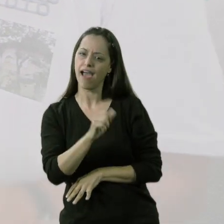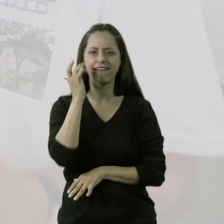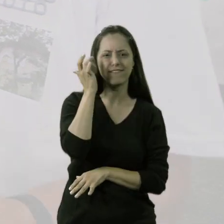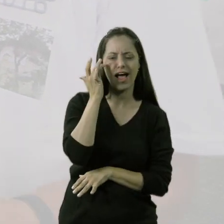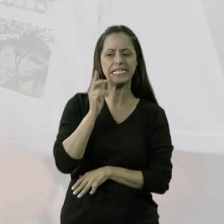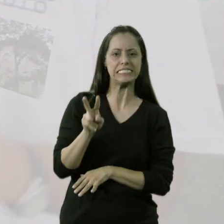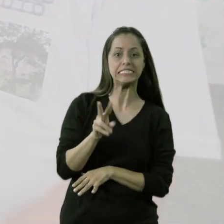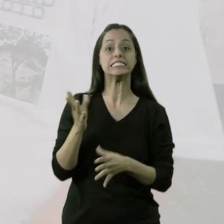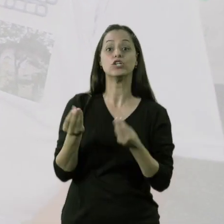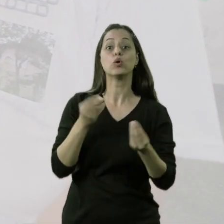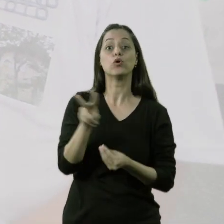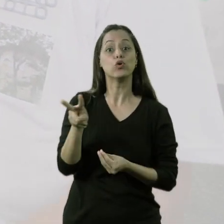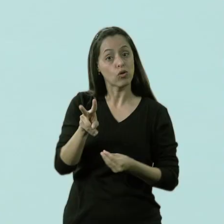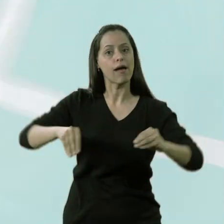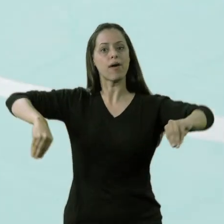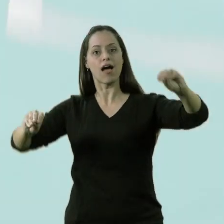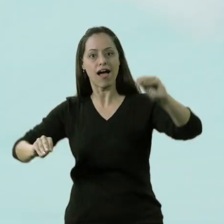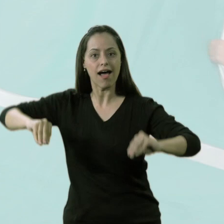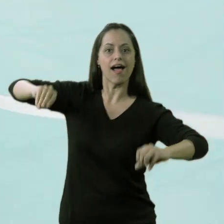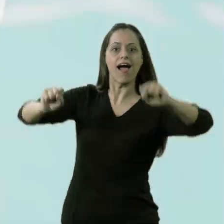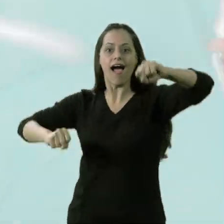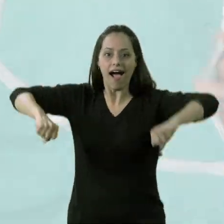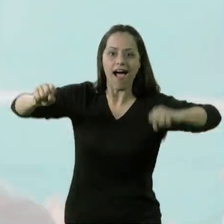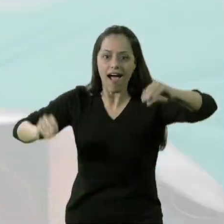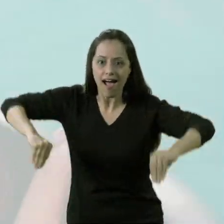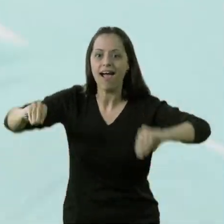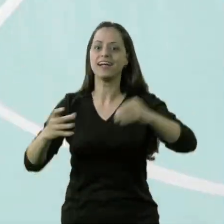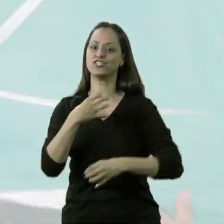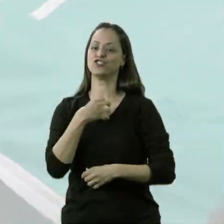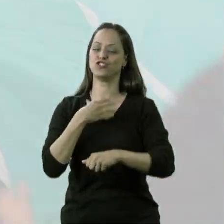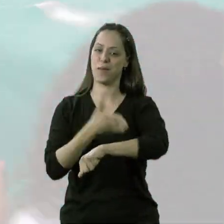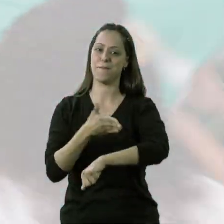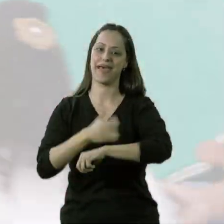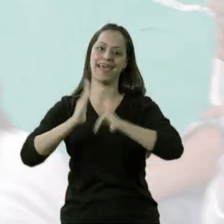Então, que eles pudessem ter essa movimentação e se sentir participante da atividade.